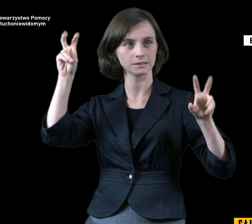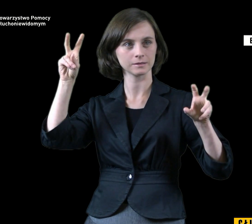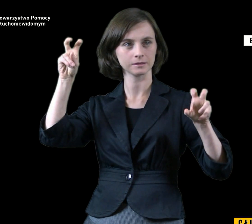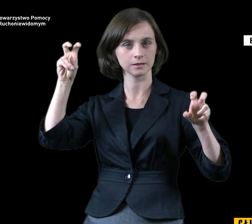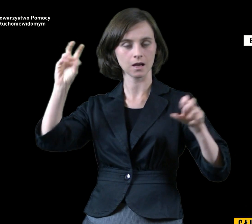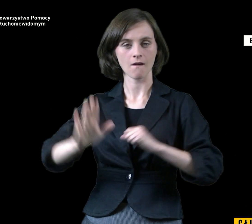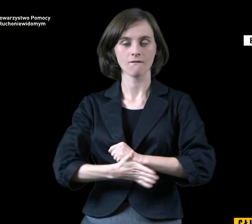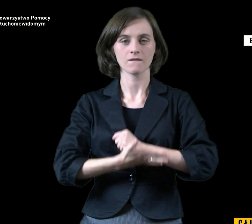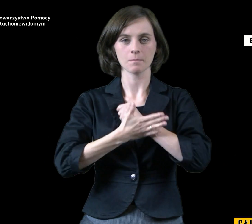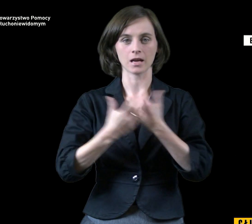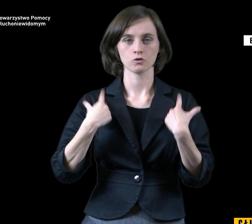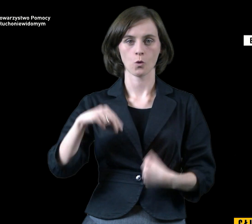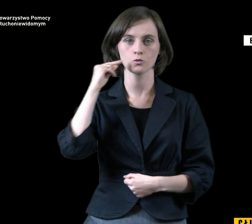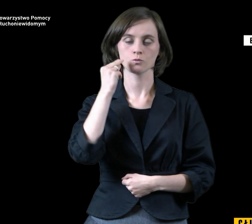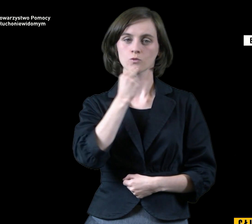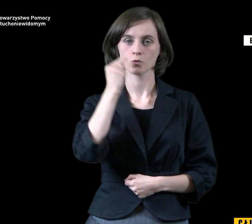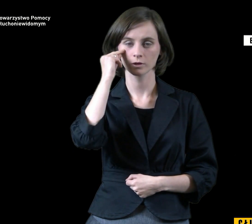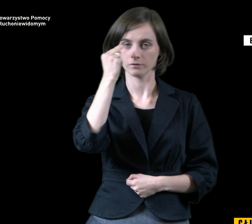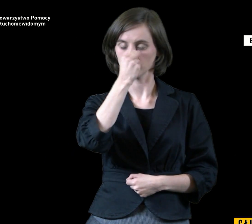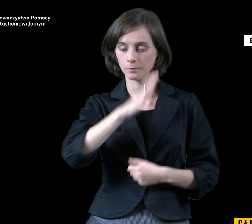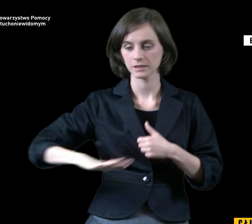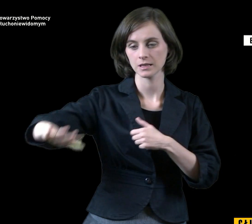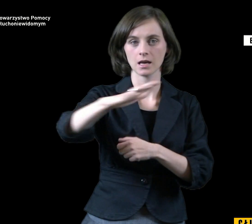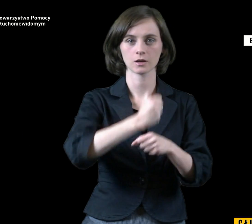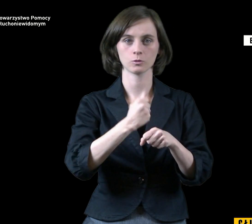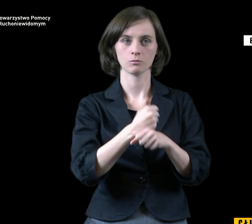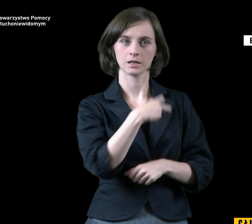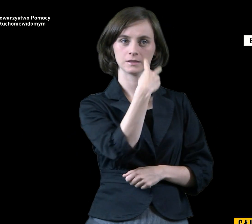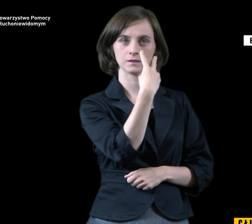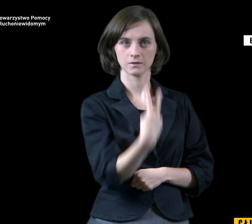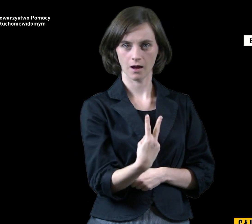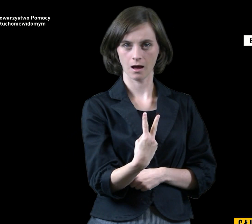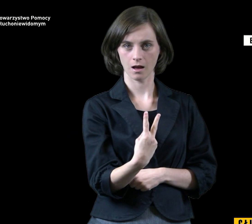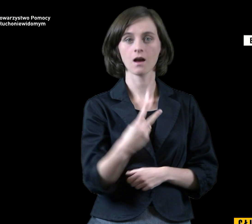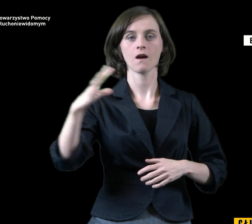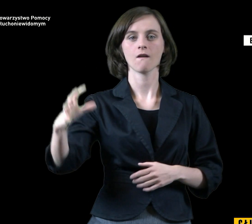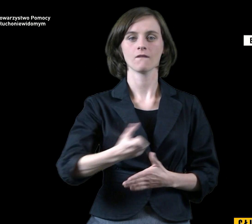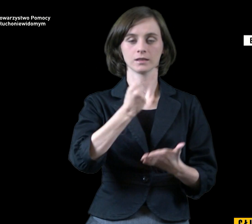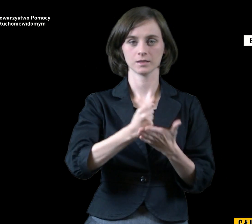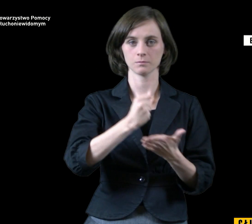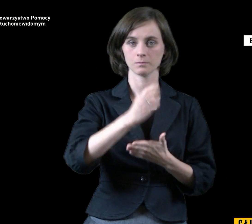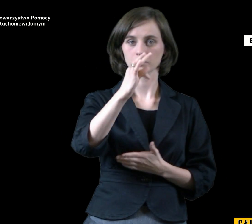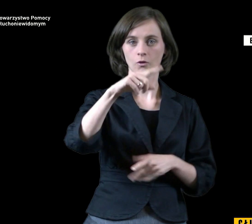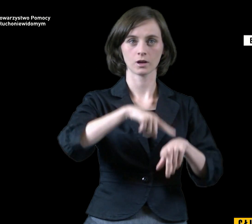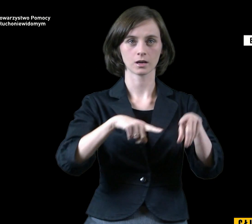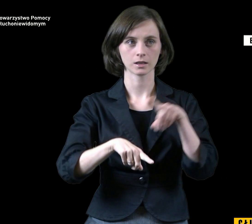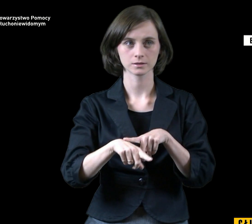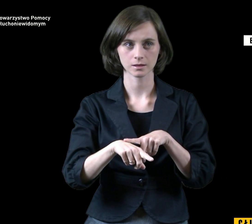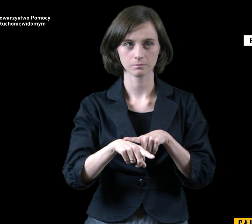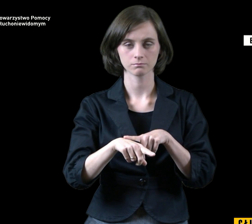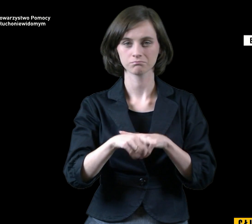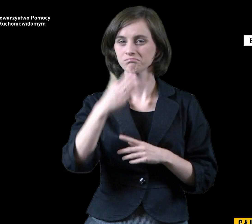„Wsparcie osób głuchoniewidomych na rynku pracy II – Weź sprawy w swoje ręce”.